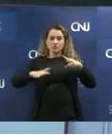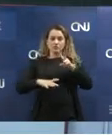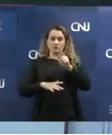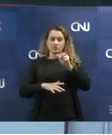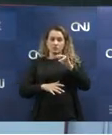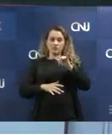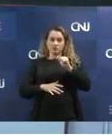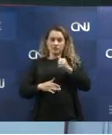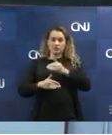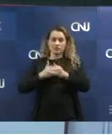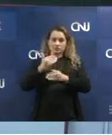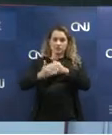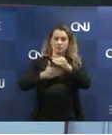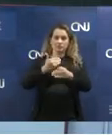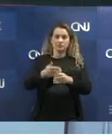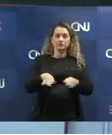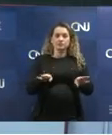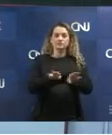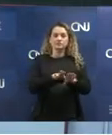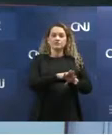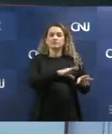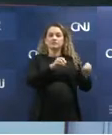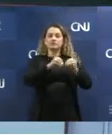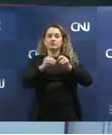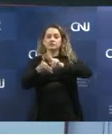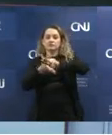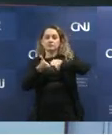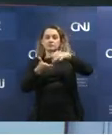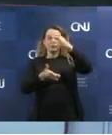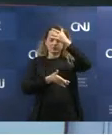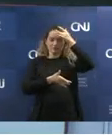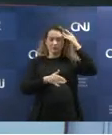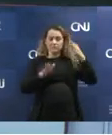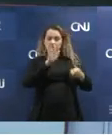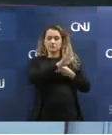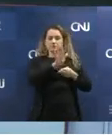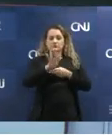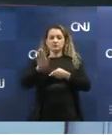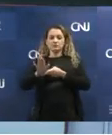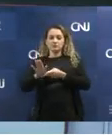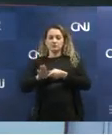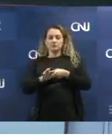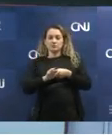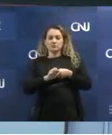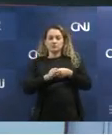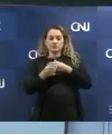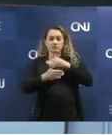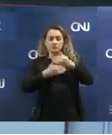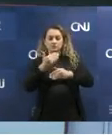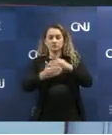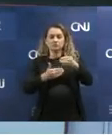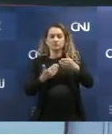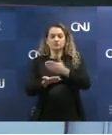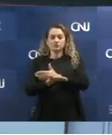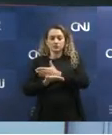e que alocou vários magistrados para ajudar na Vara das Execuções e durante aquela visita,